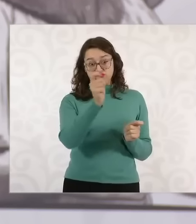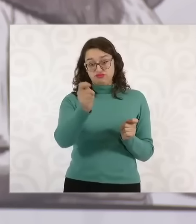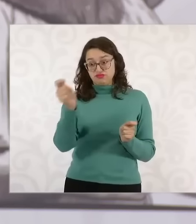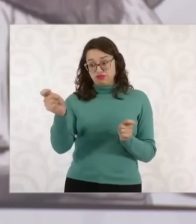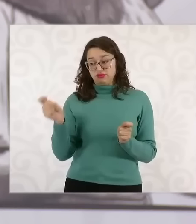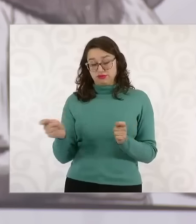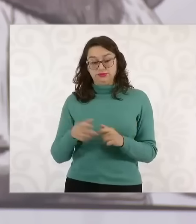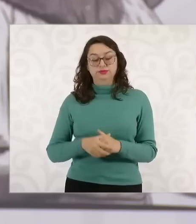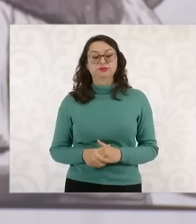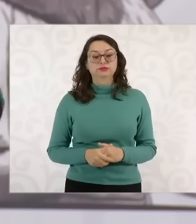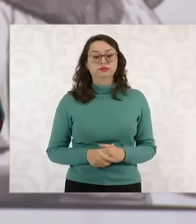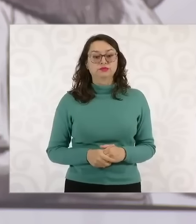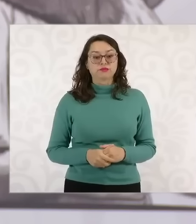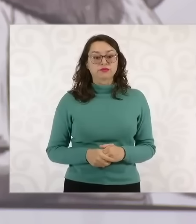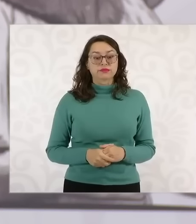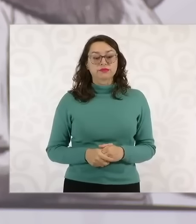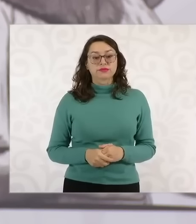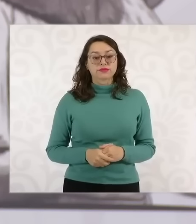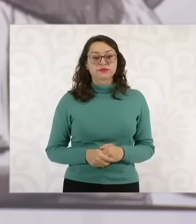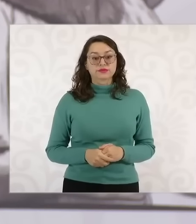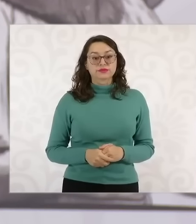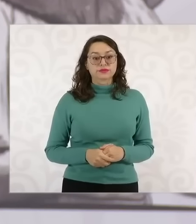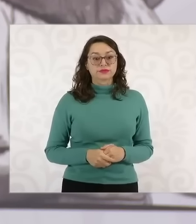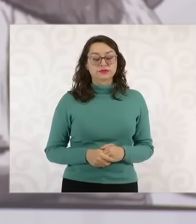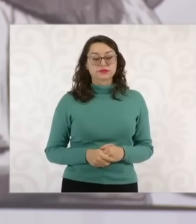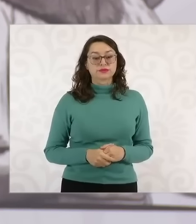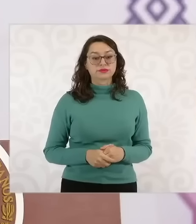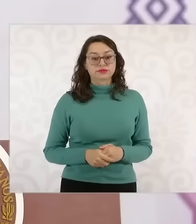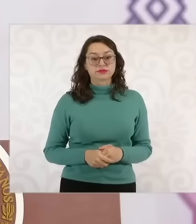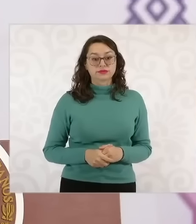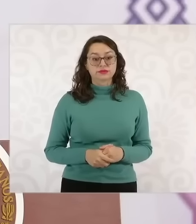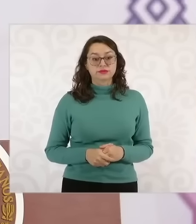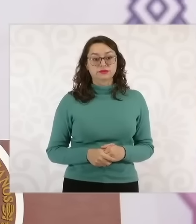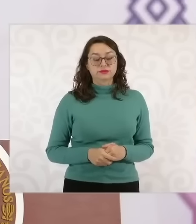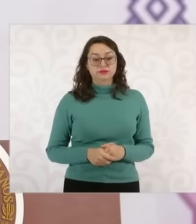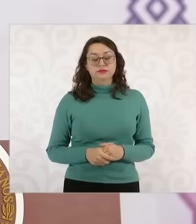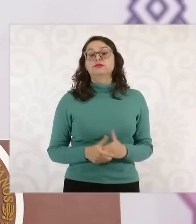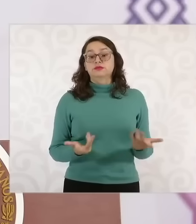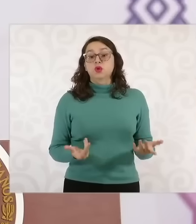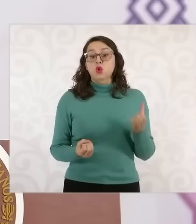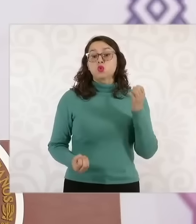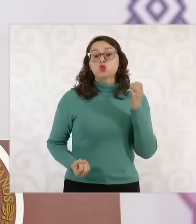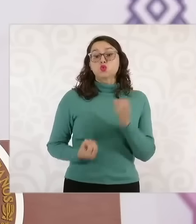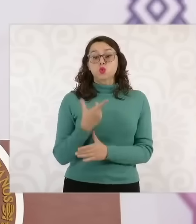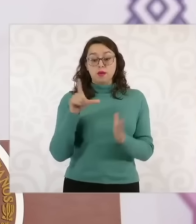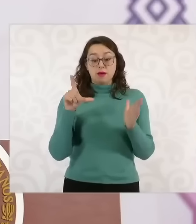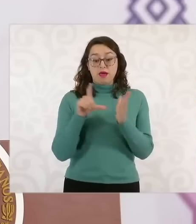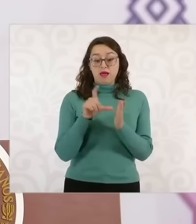por favor. Primero, platicarles a todos. Esta es la nueva credencial del Servicioal de Salud.